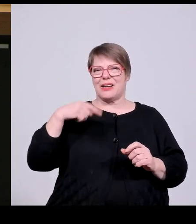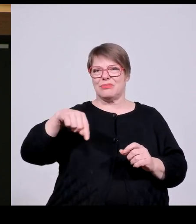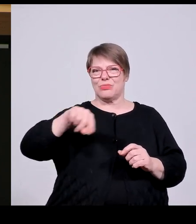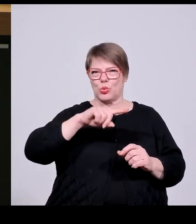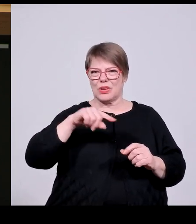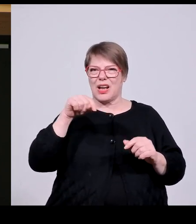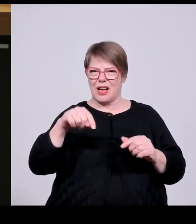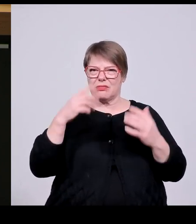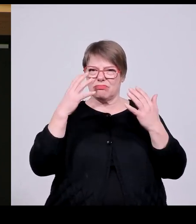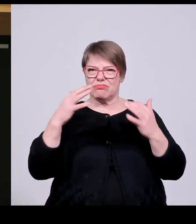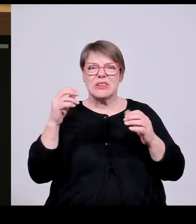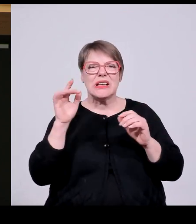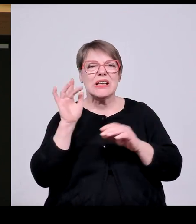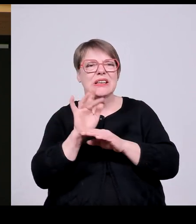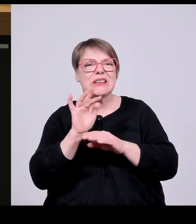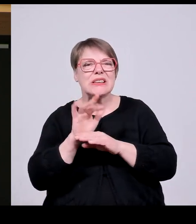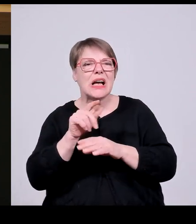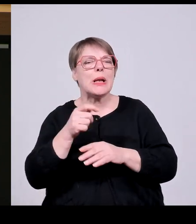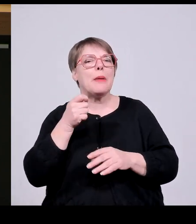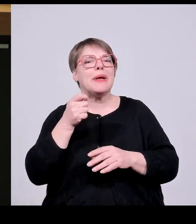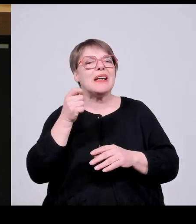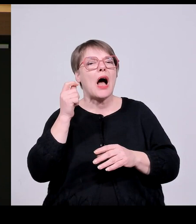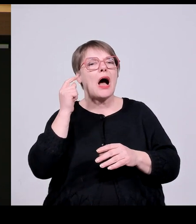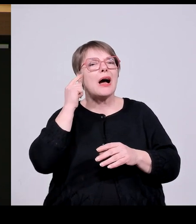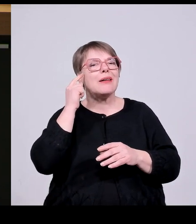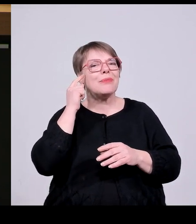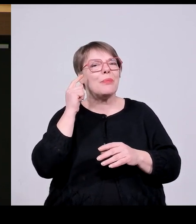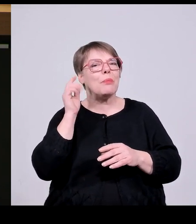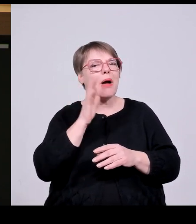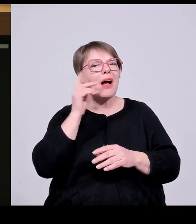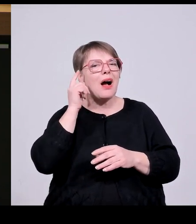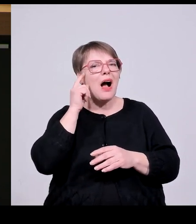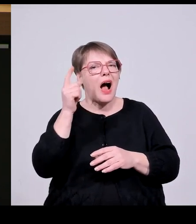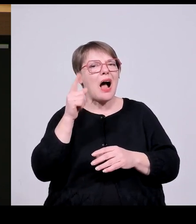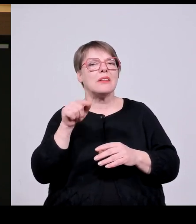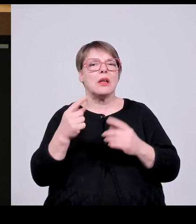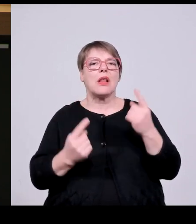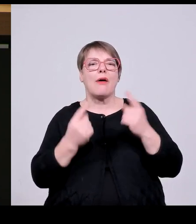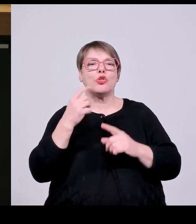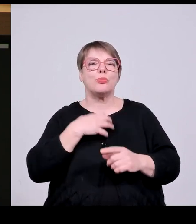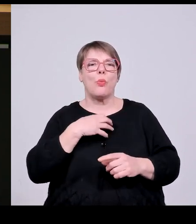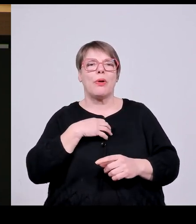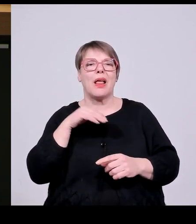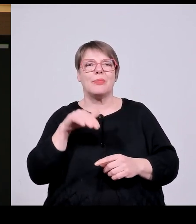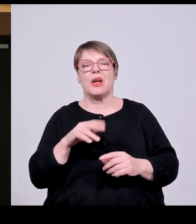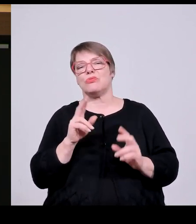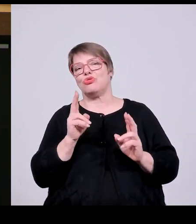Und auch weil einige landeseigenen Wohnungsunternehmen diese zu oft einfach ignorieren in ihren Anliegen oder sogar über Gehen.